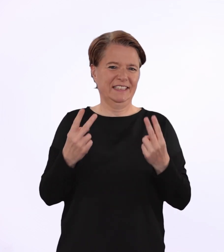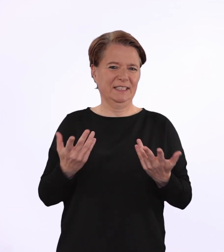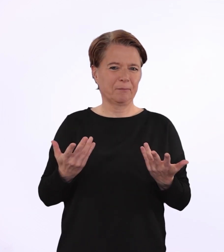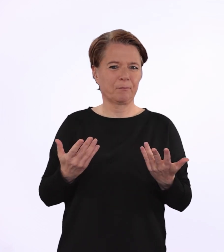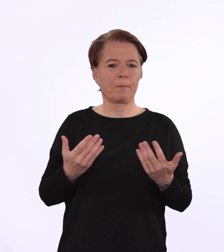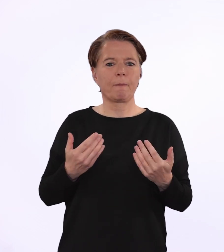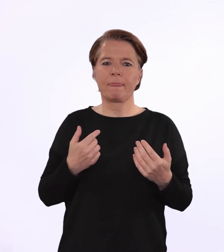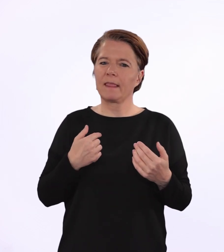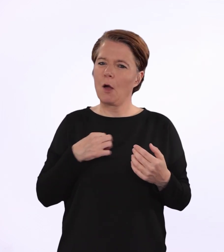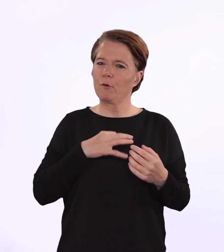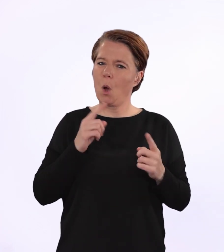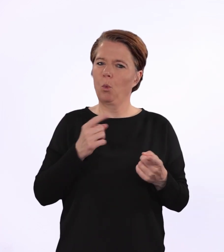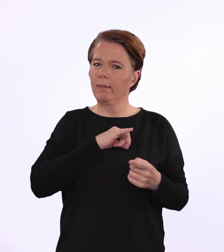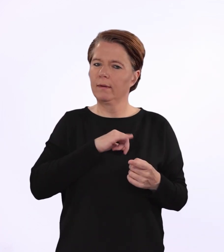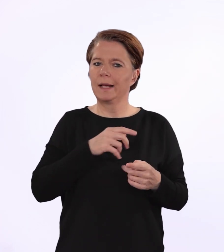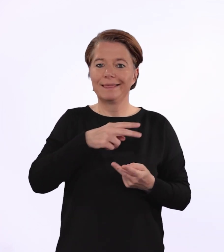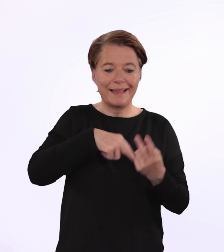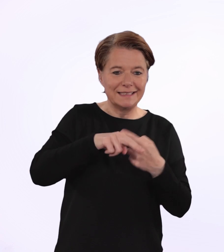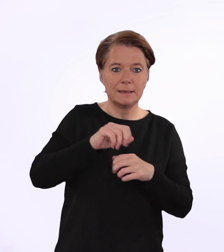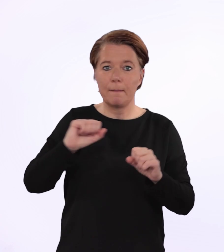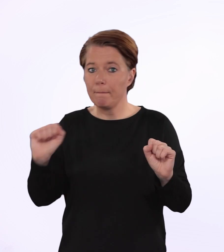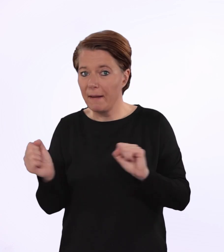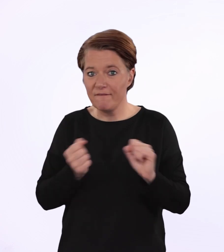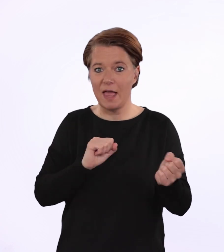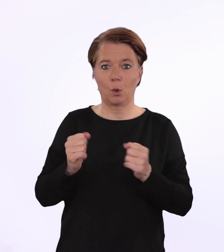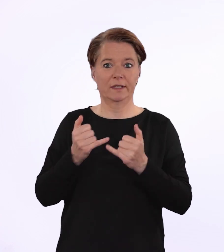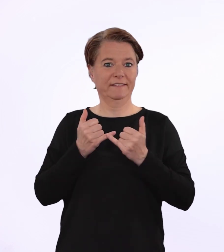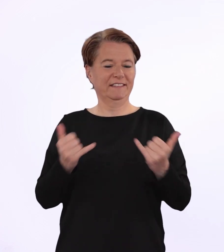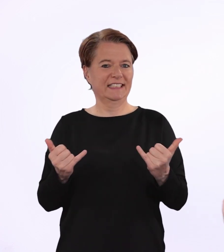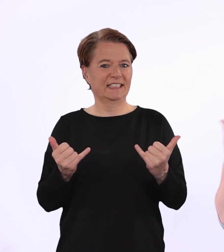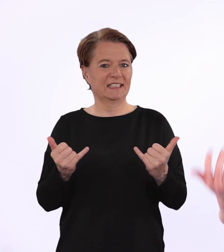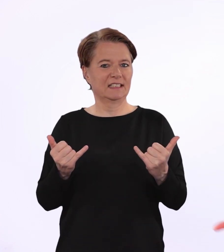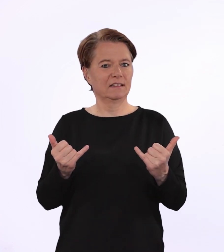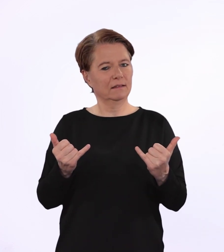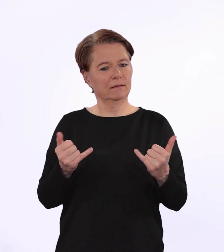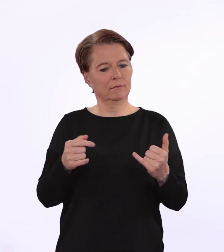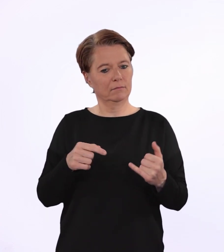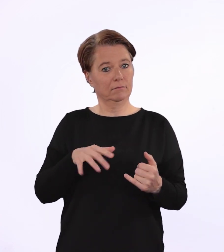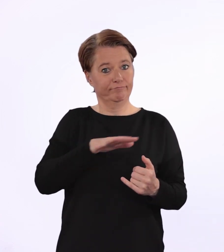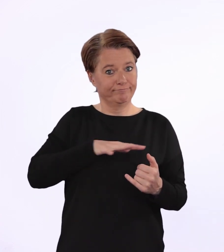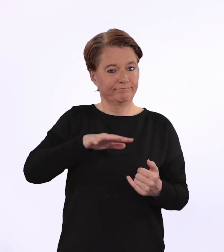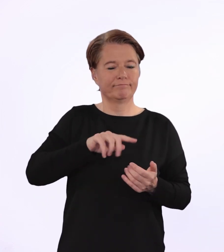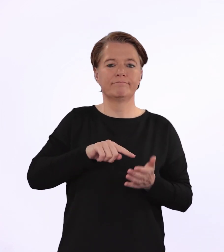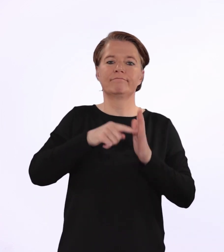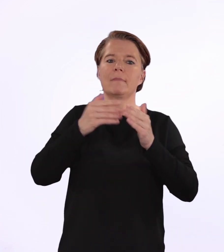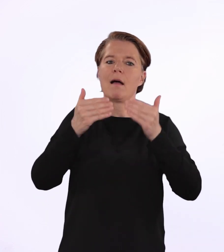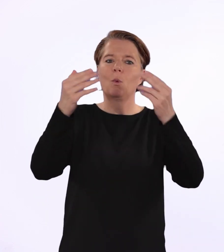oder was ist für uns das Spannende an Tanz und Bewegung? Ist es die Form von außen oder ist es das Prinzip, nach dem wir uns bewegen?